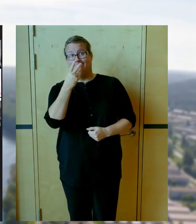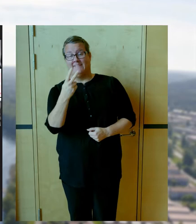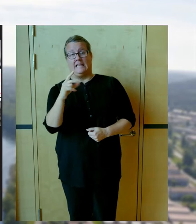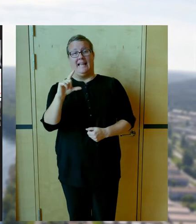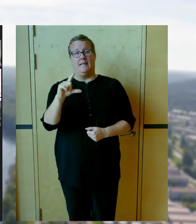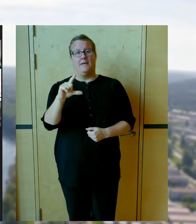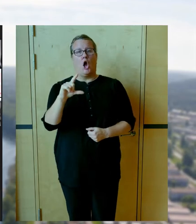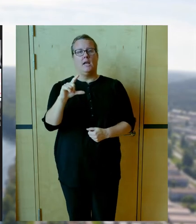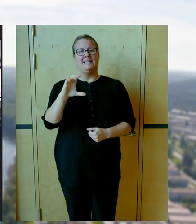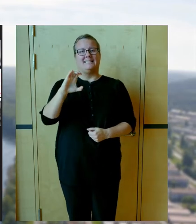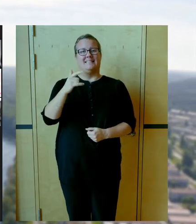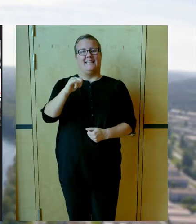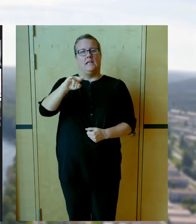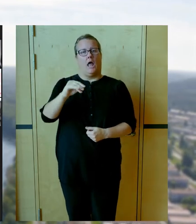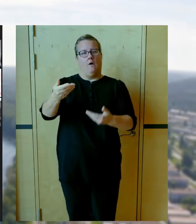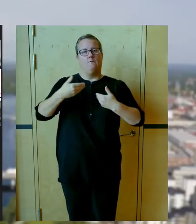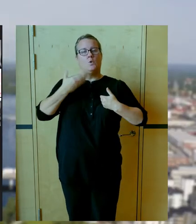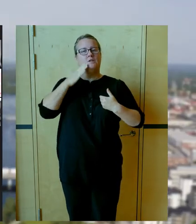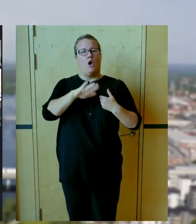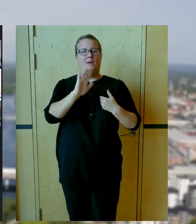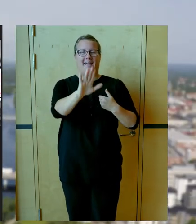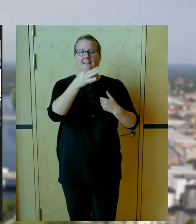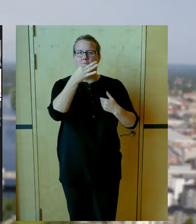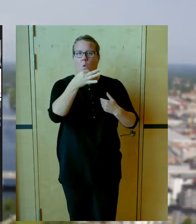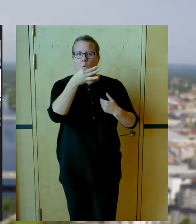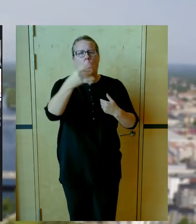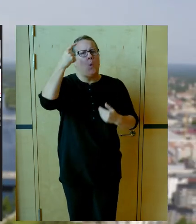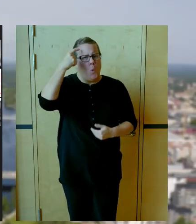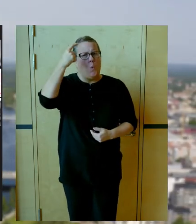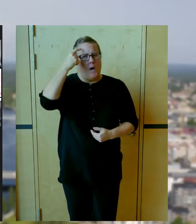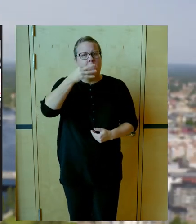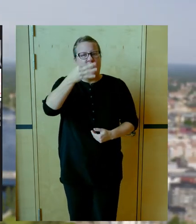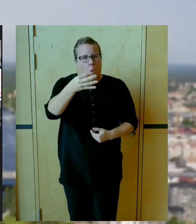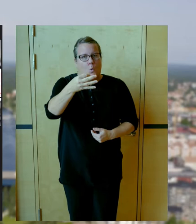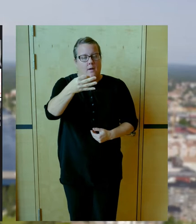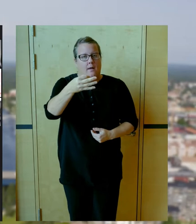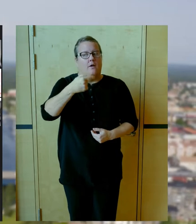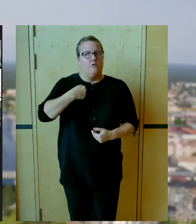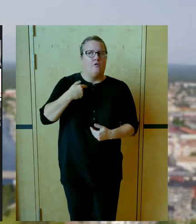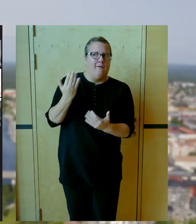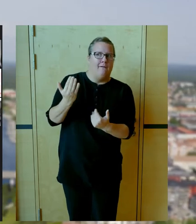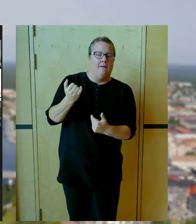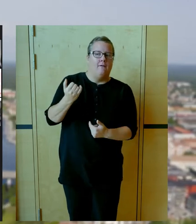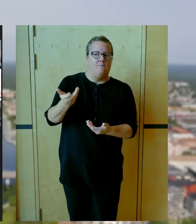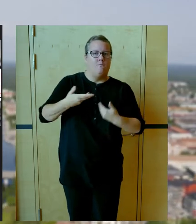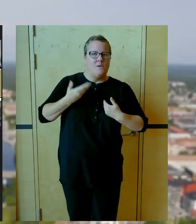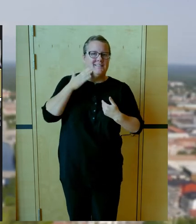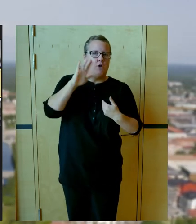Frågor mycket kloka frågor så jag ser verkligen fram emot att Svara C den här församlingen idag